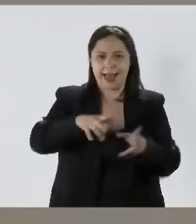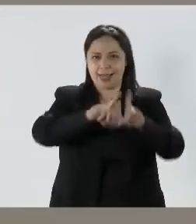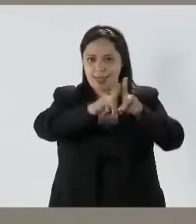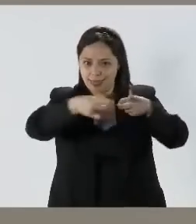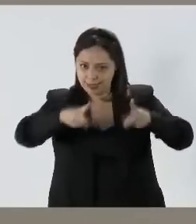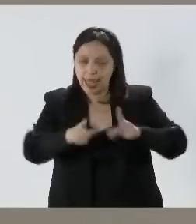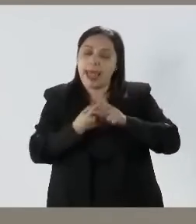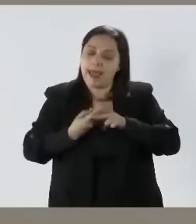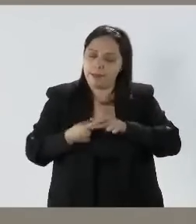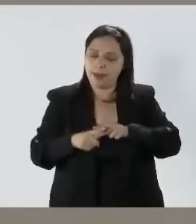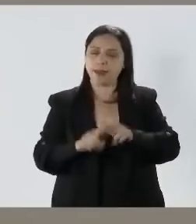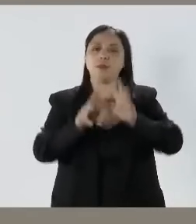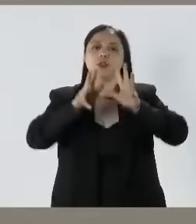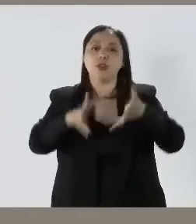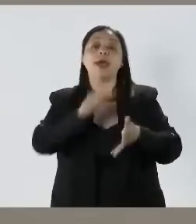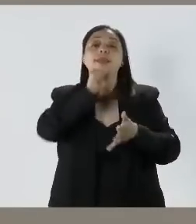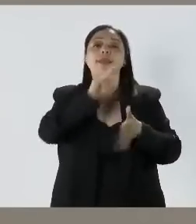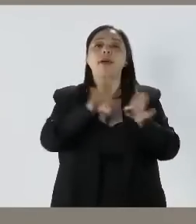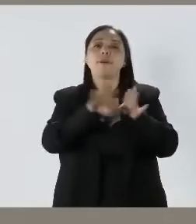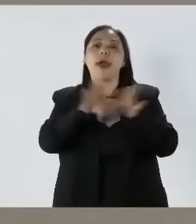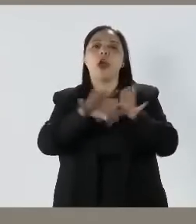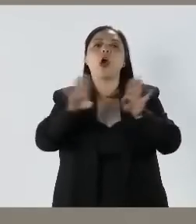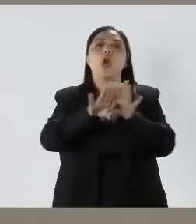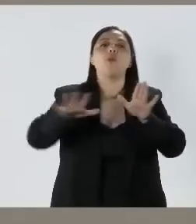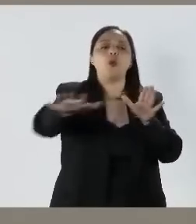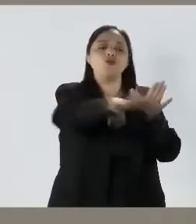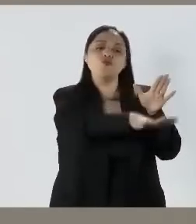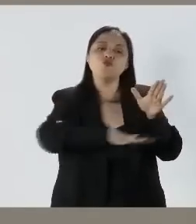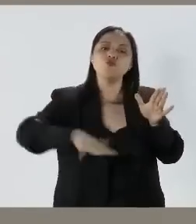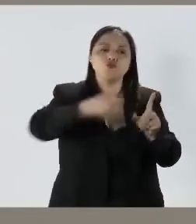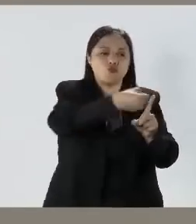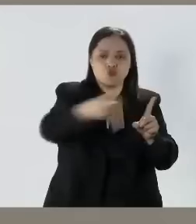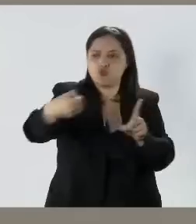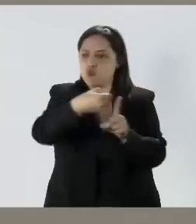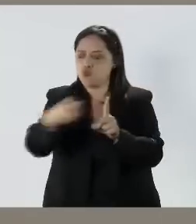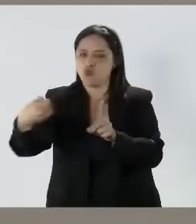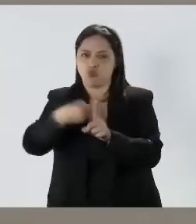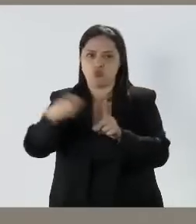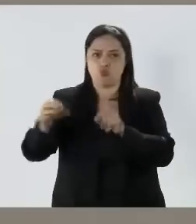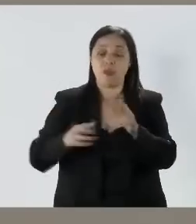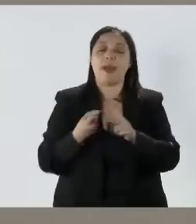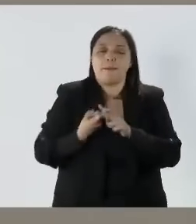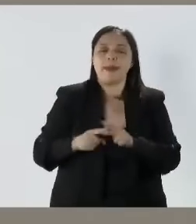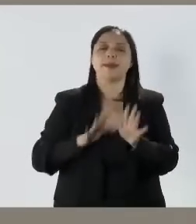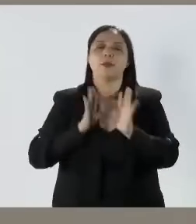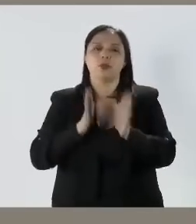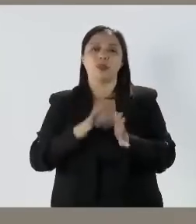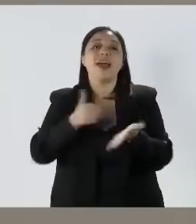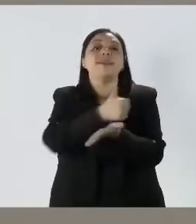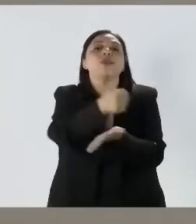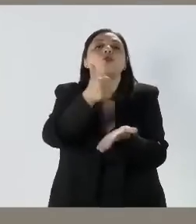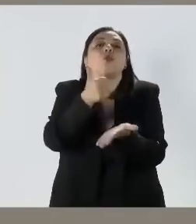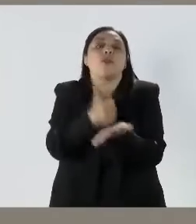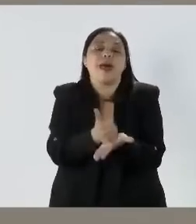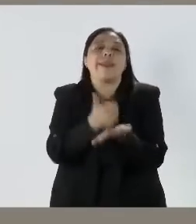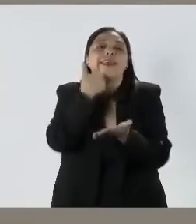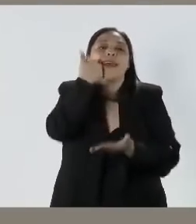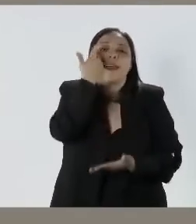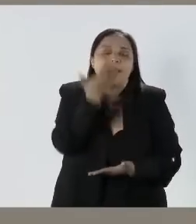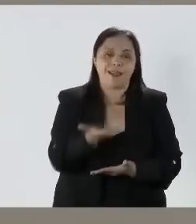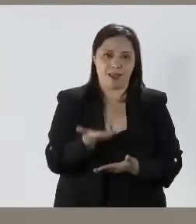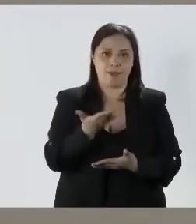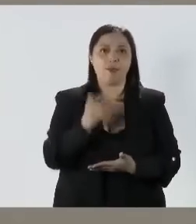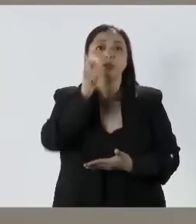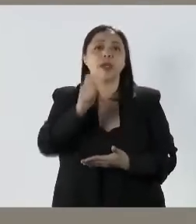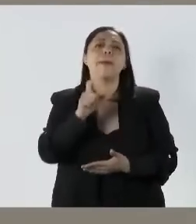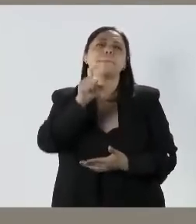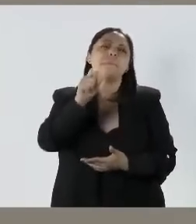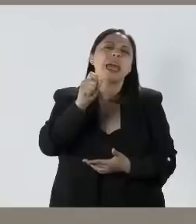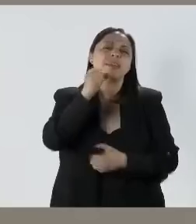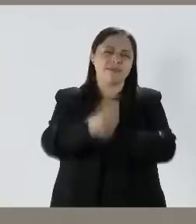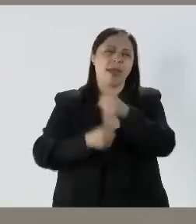y el plan de ordenamiento territorial queremos un plan de Ciudad de 20 años o más ya 20 años se